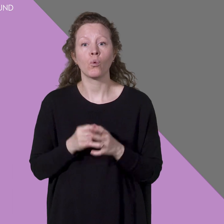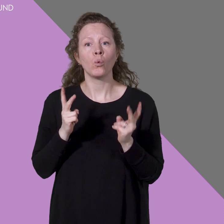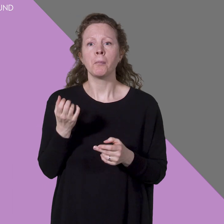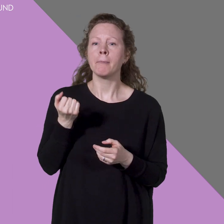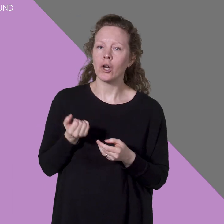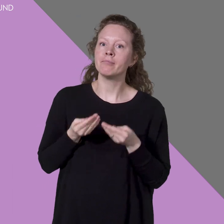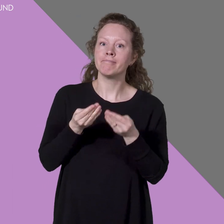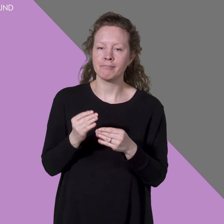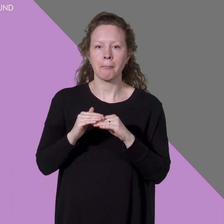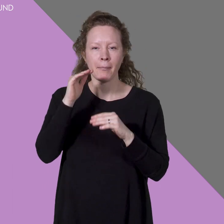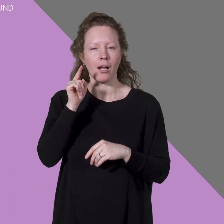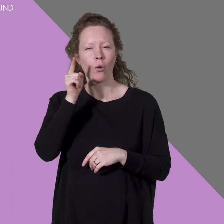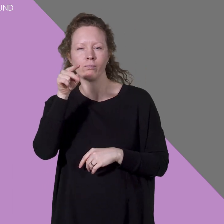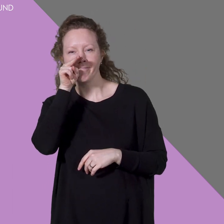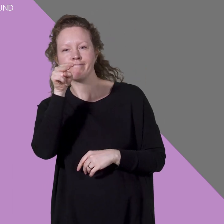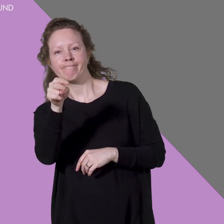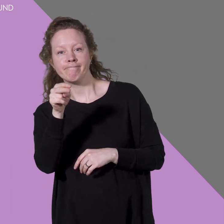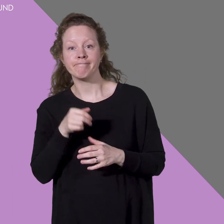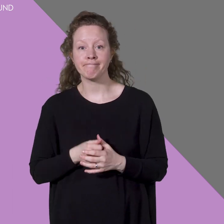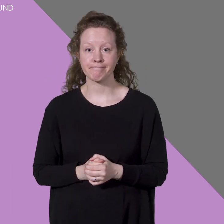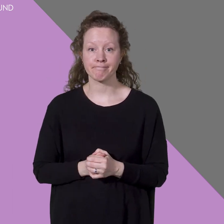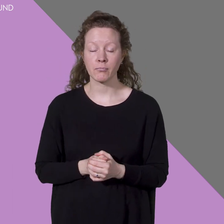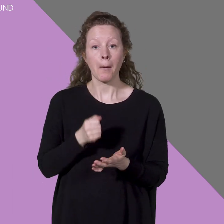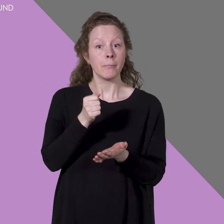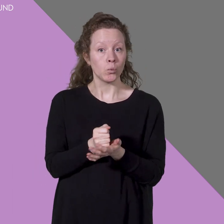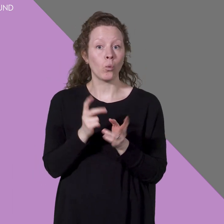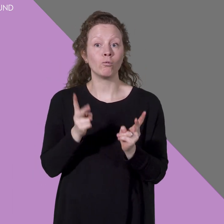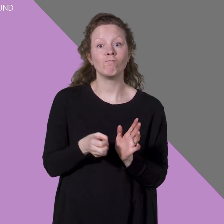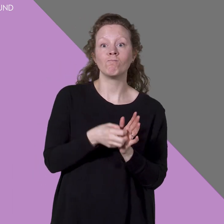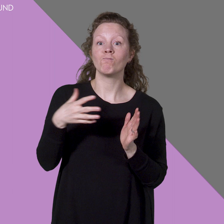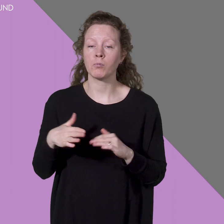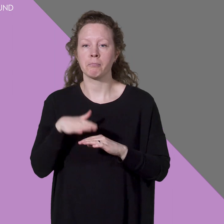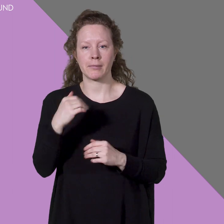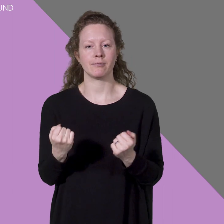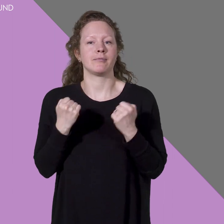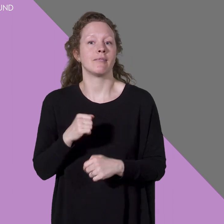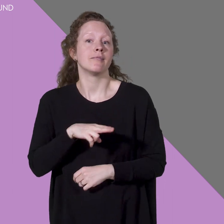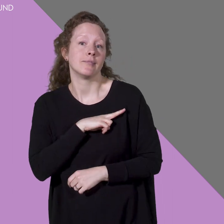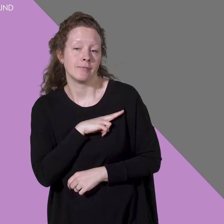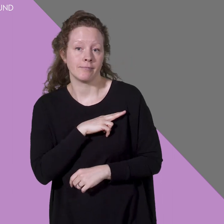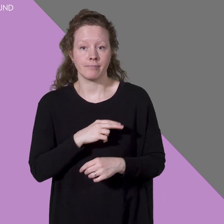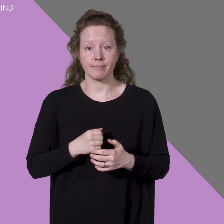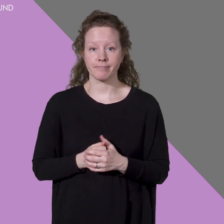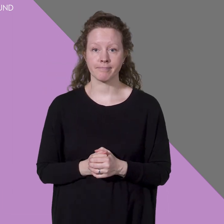Därmed äger principbeslutet också en starkare förpliktelse och bindning.